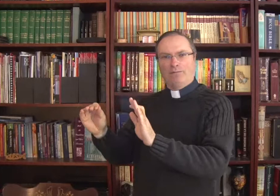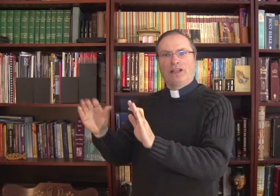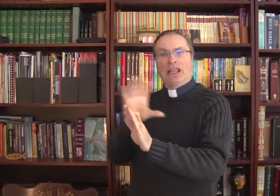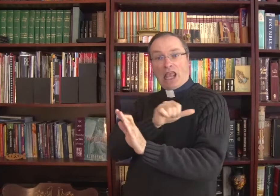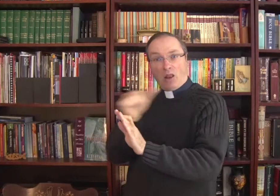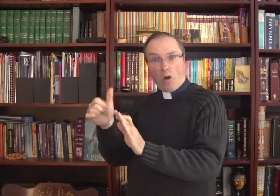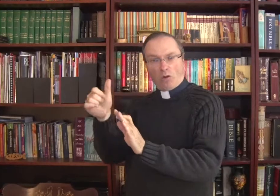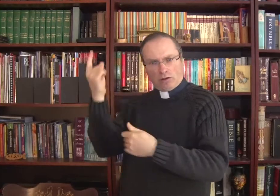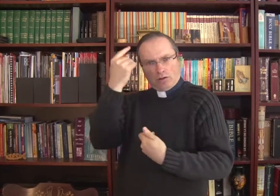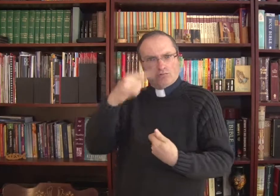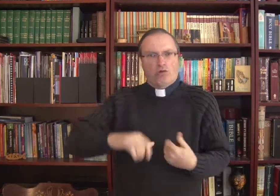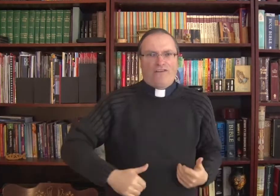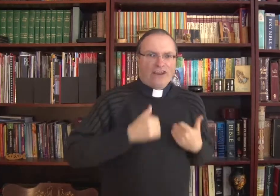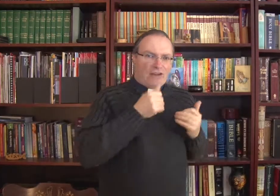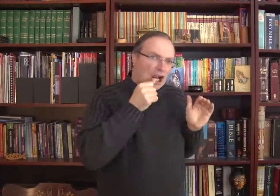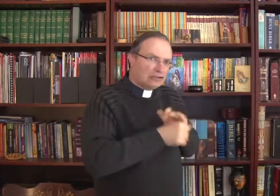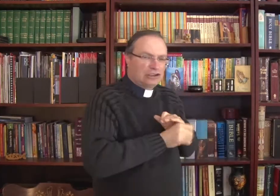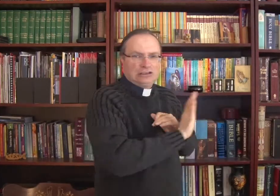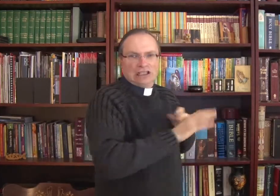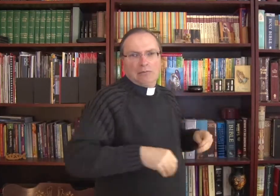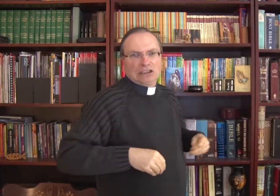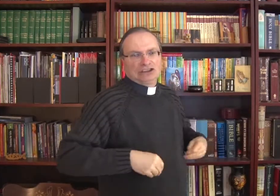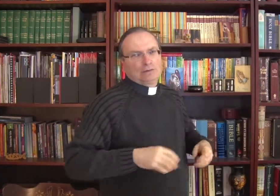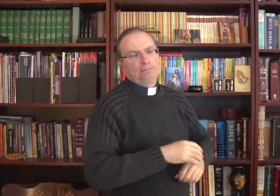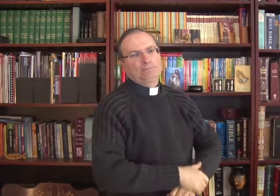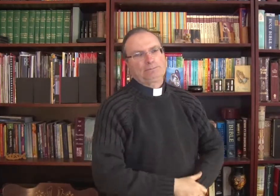et l’autre pour vivre en cachette ses péchés.